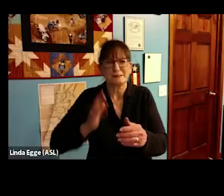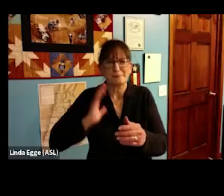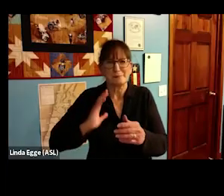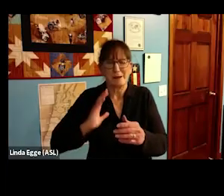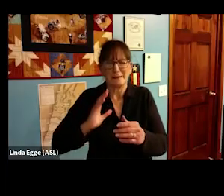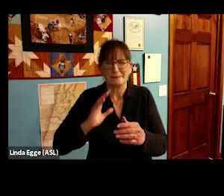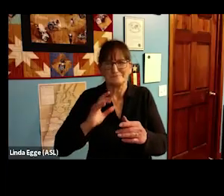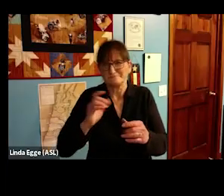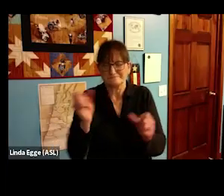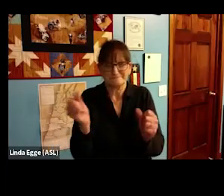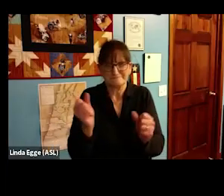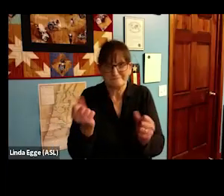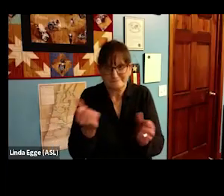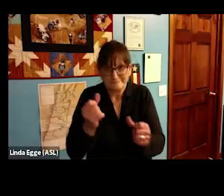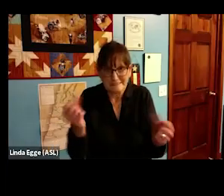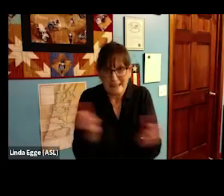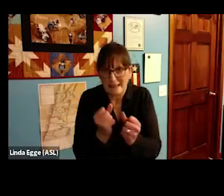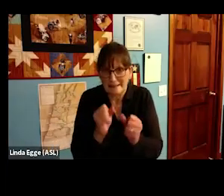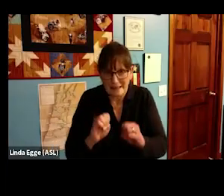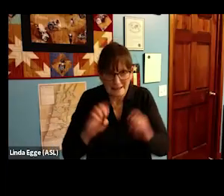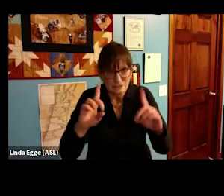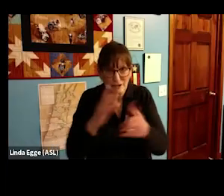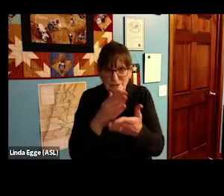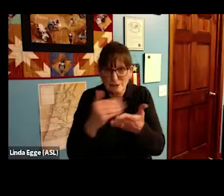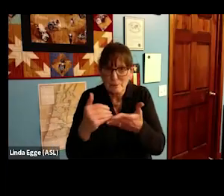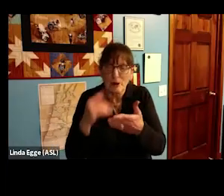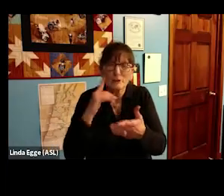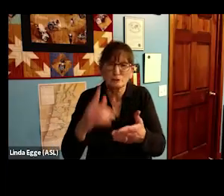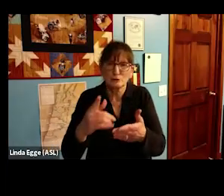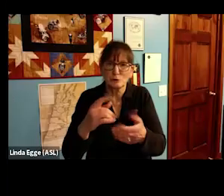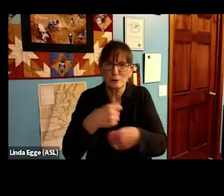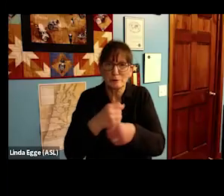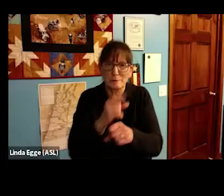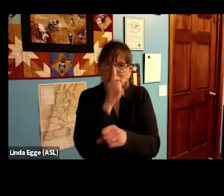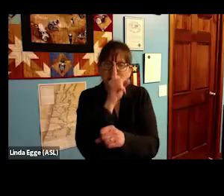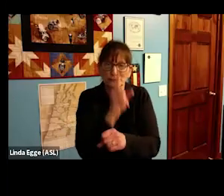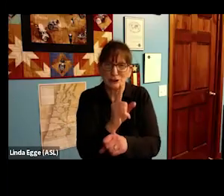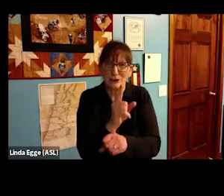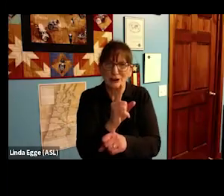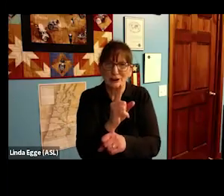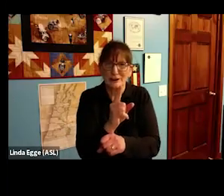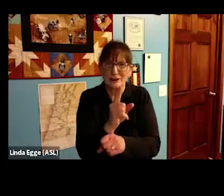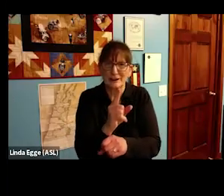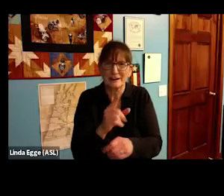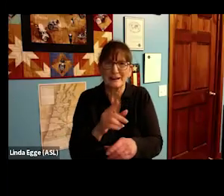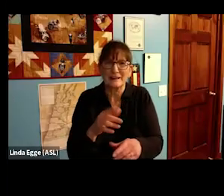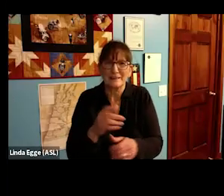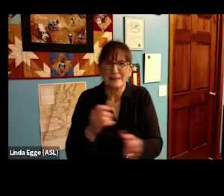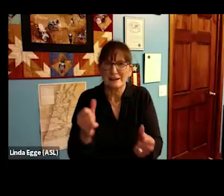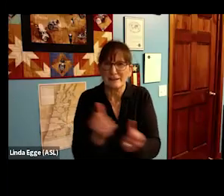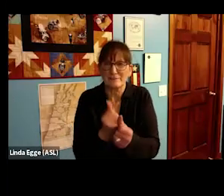públicos sujetos a prueba. Y segundo, la SSA revisará la definición